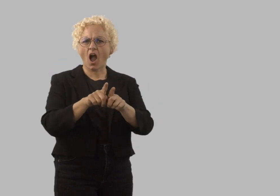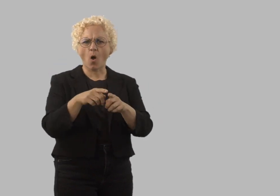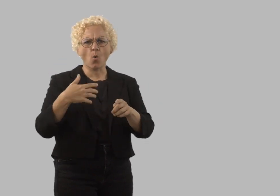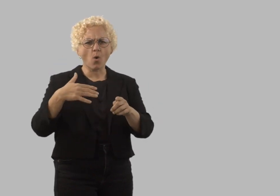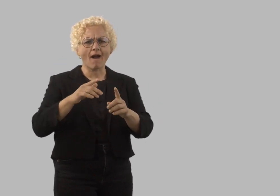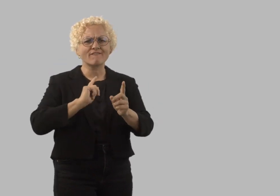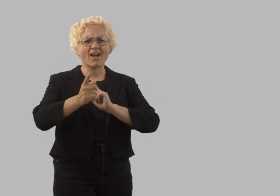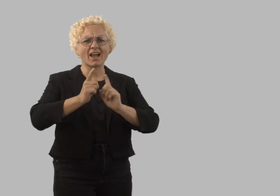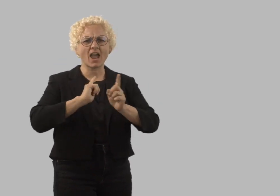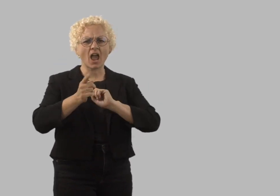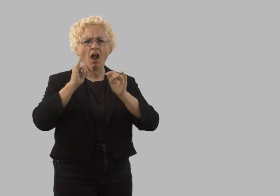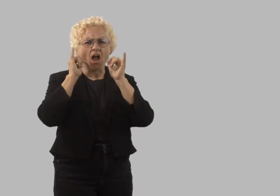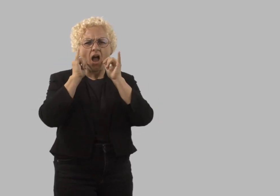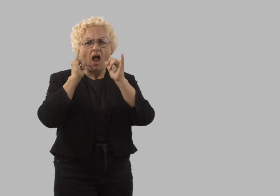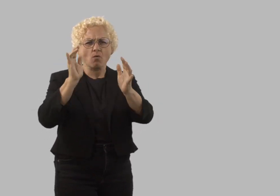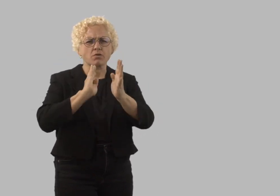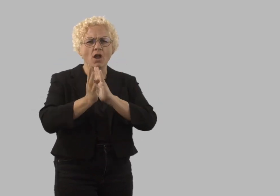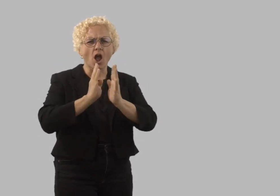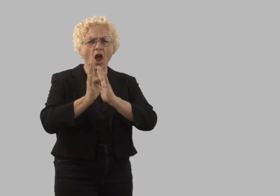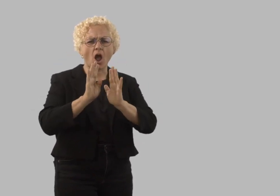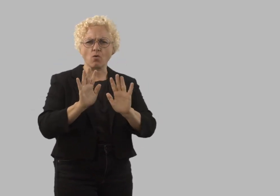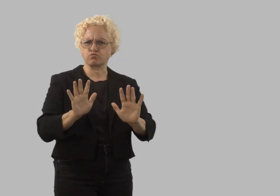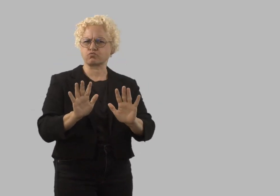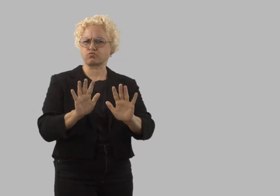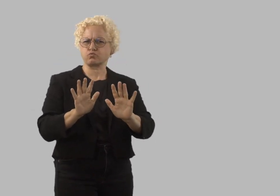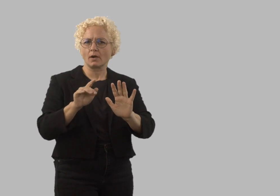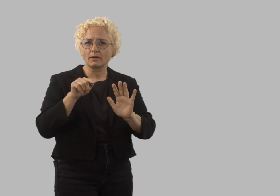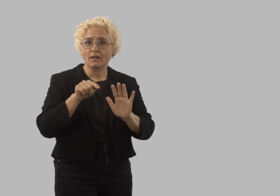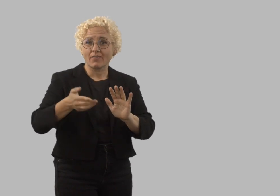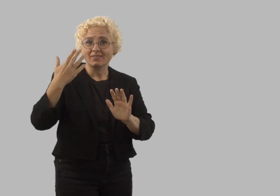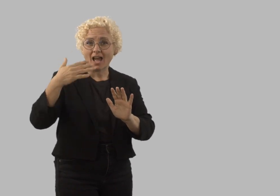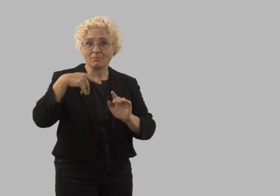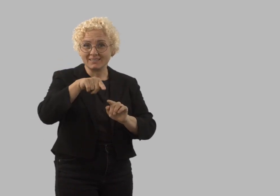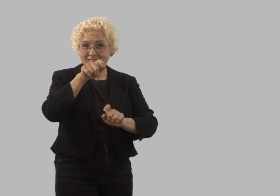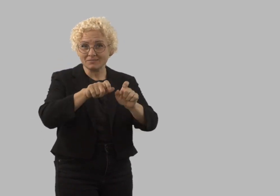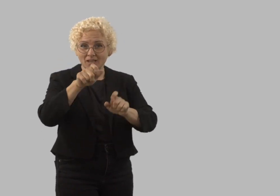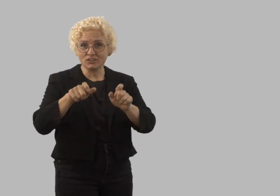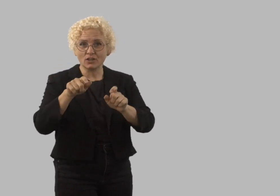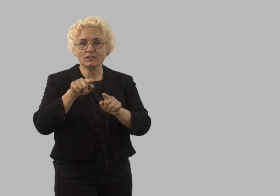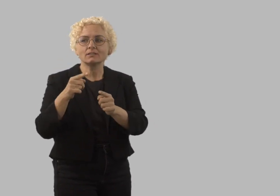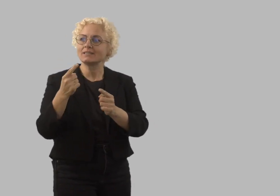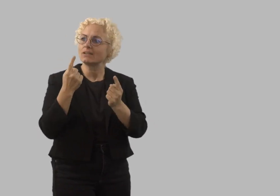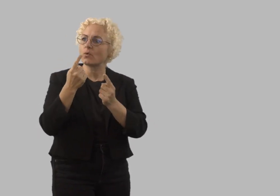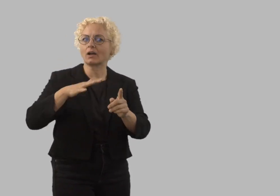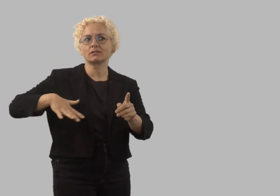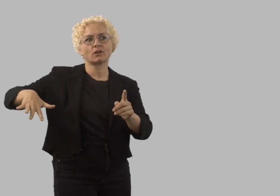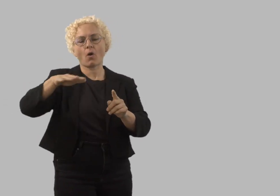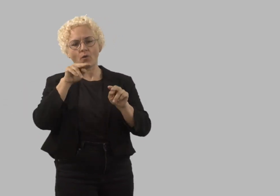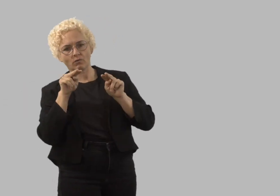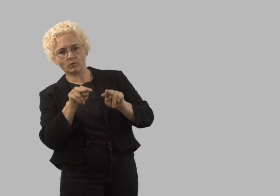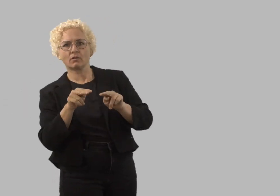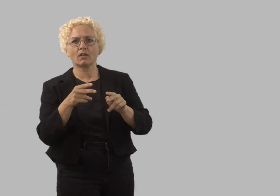Oft waren sie dem wahnsinnigen und donnernden Verkehr ausgesetzt. Damals war prekäre Arbeit noch kein Massenphänomen,